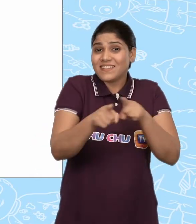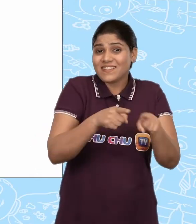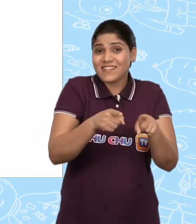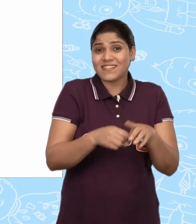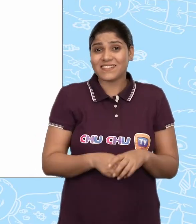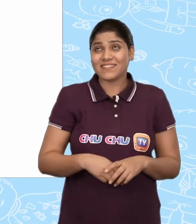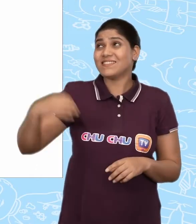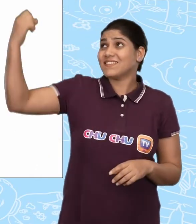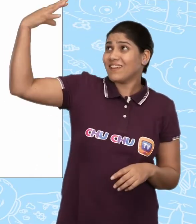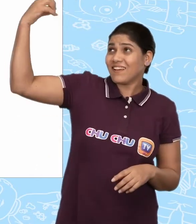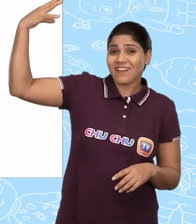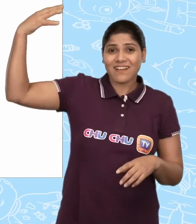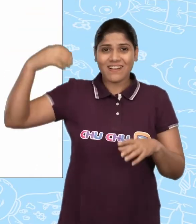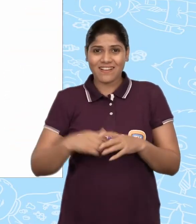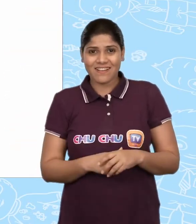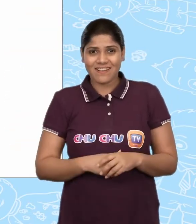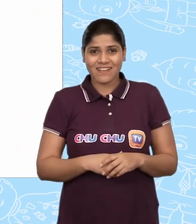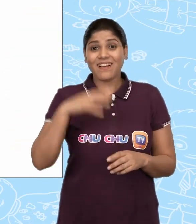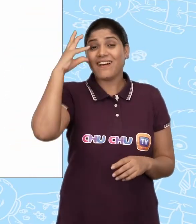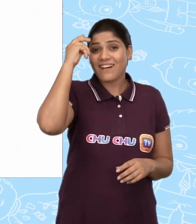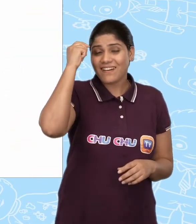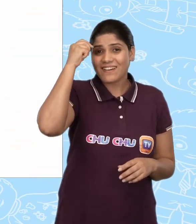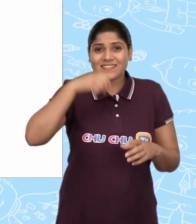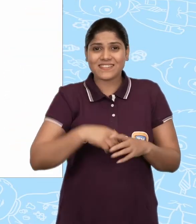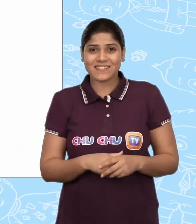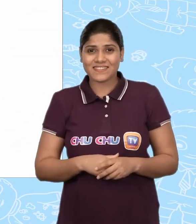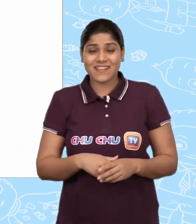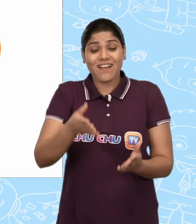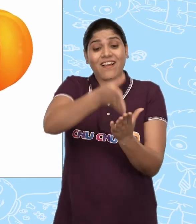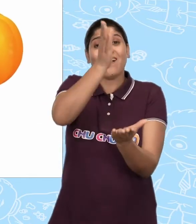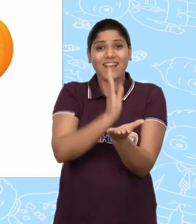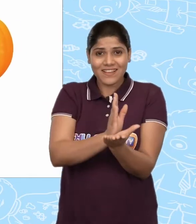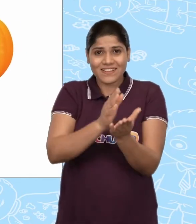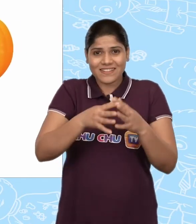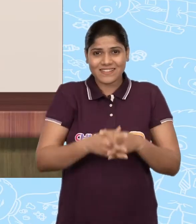वो हैं नारंगी जैसे सूरज संतरे और कद्दू